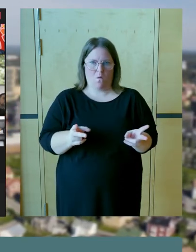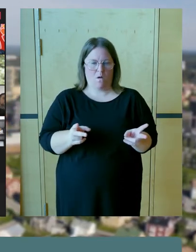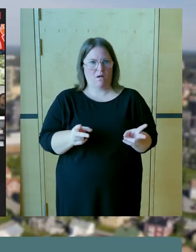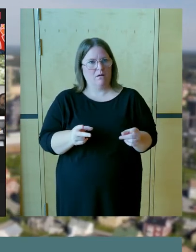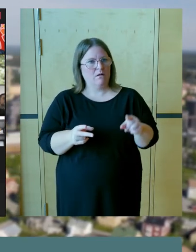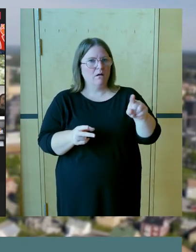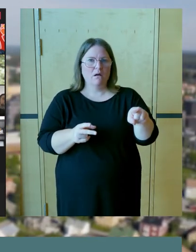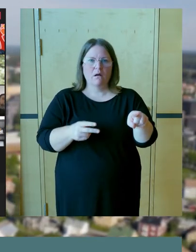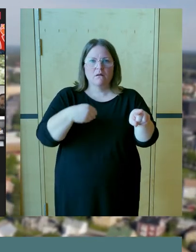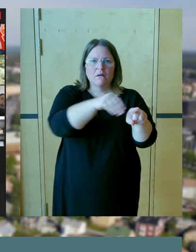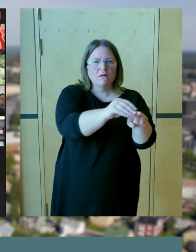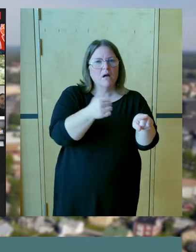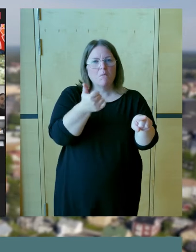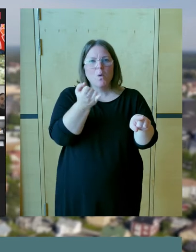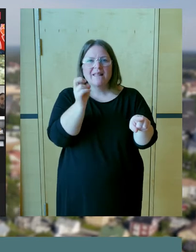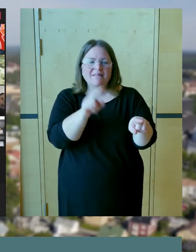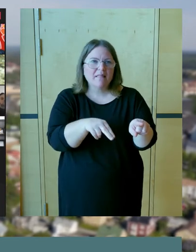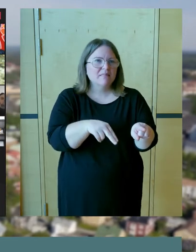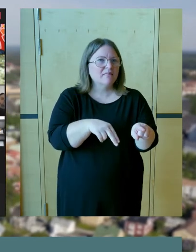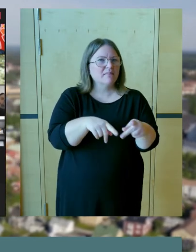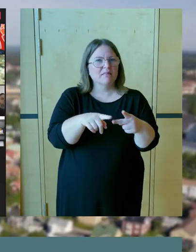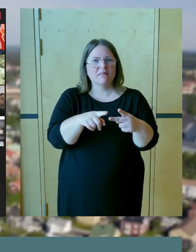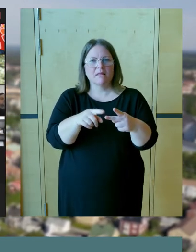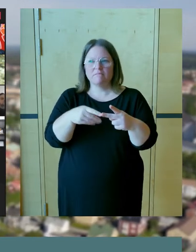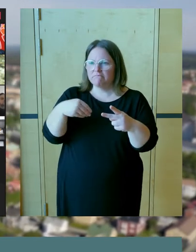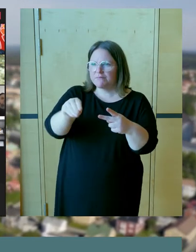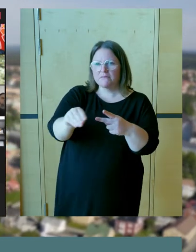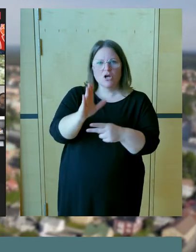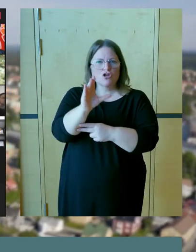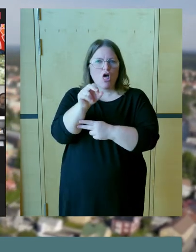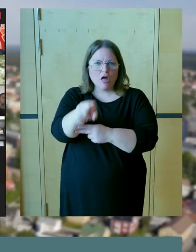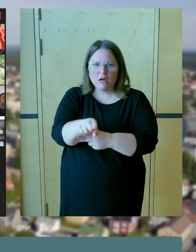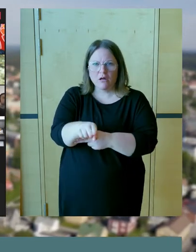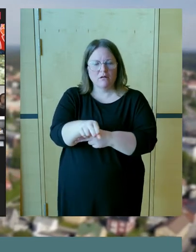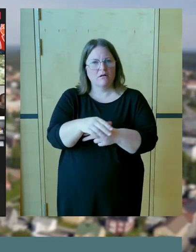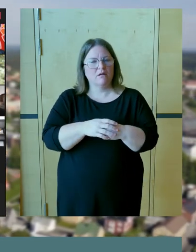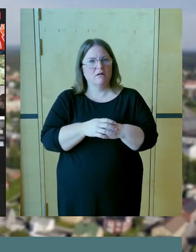För att inte tala om stora skolsatsning vi gör Jörn och de senast i den här budgeten om